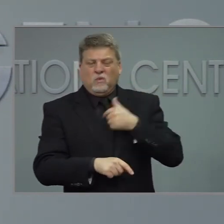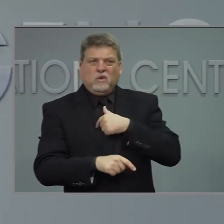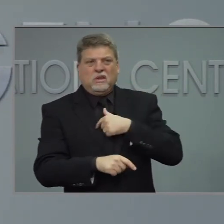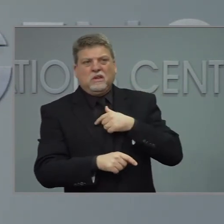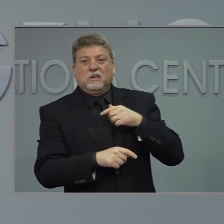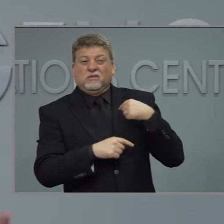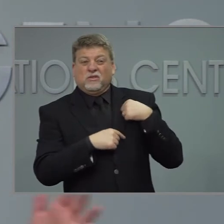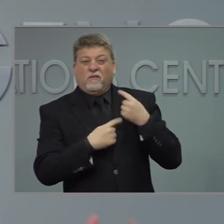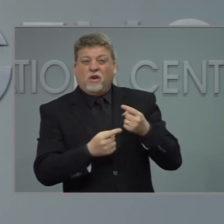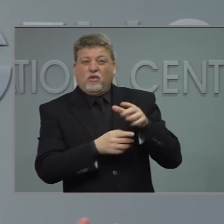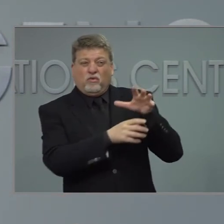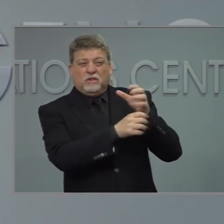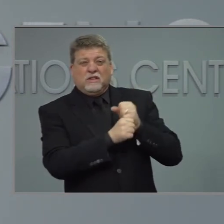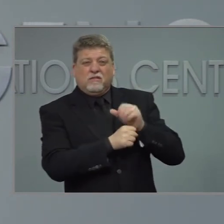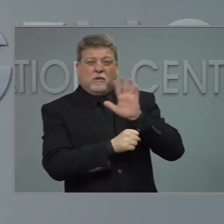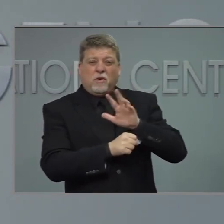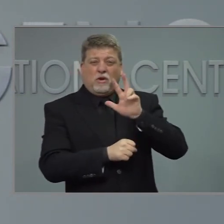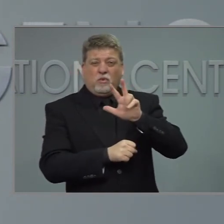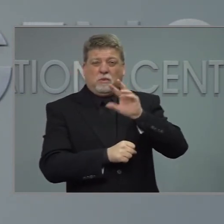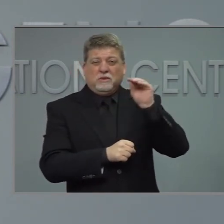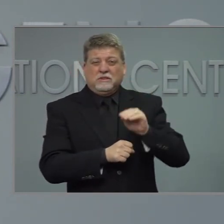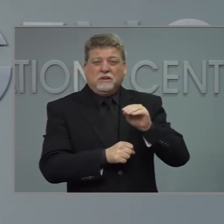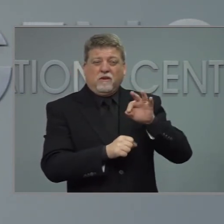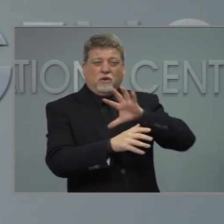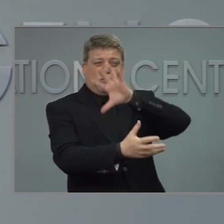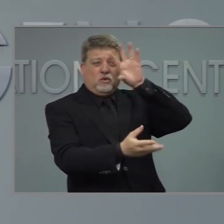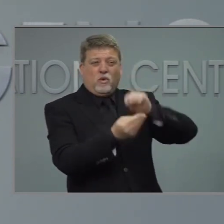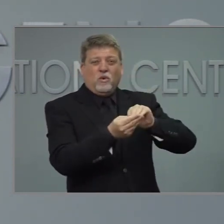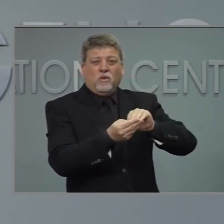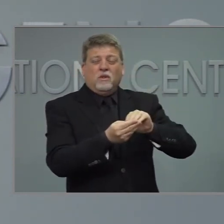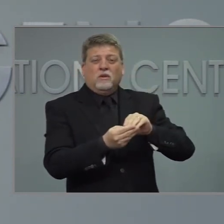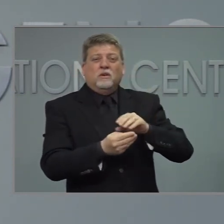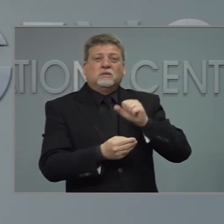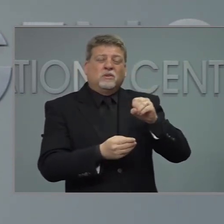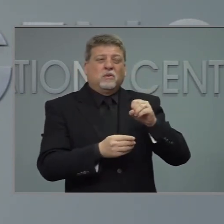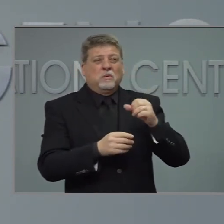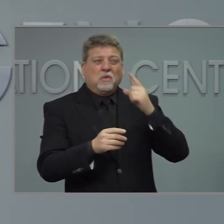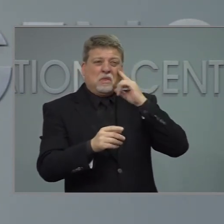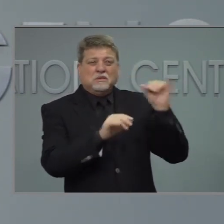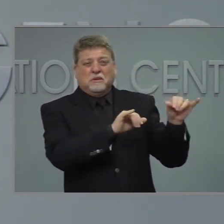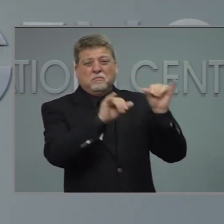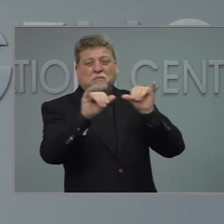aprobado para utilización en caso de emergencia tenemos tres por ciento del total, cuando